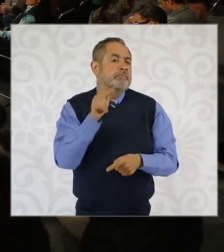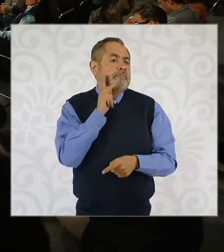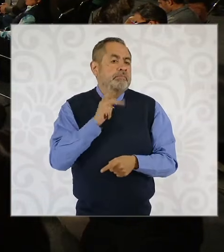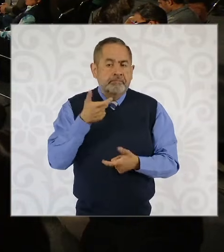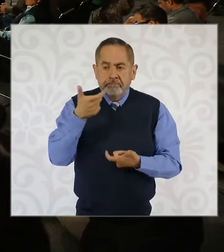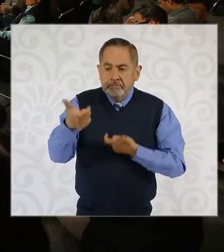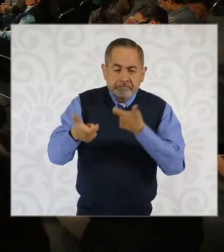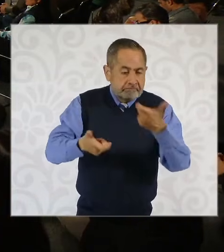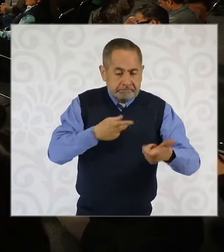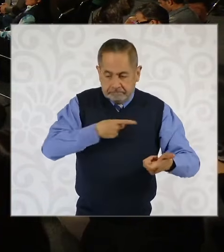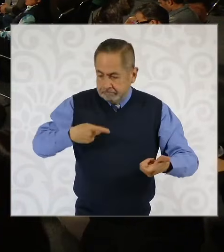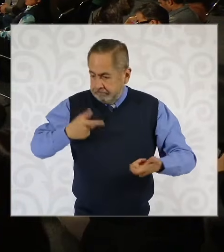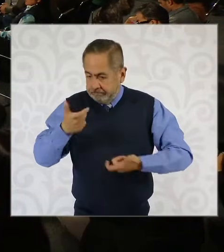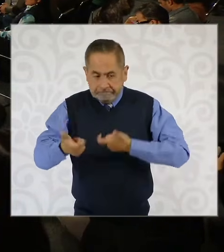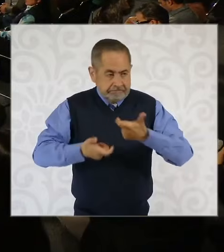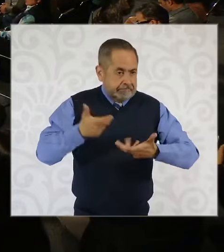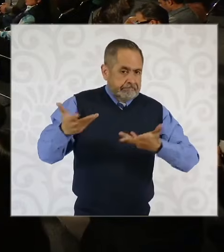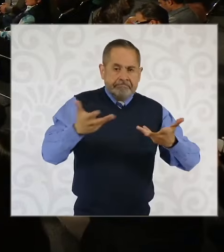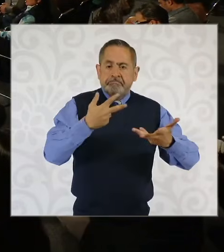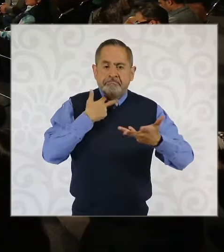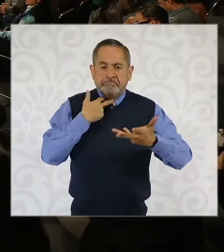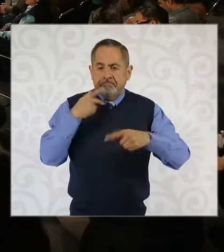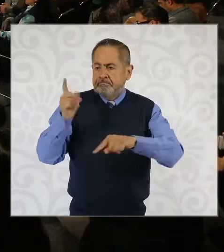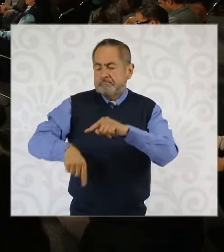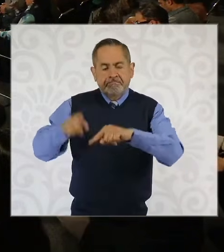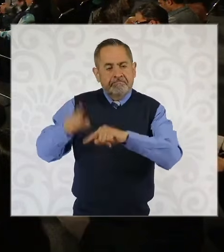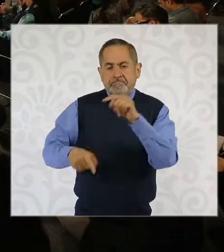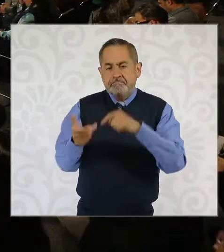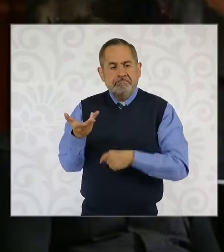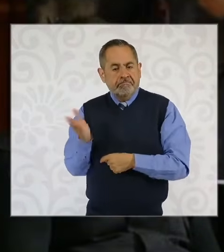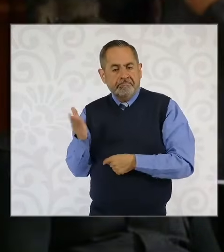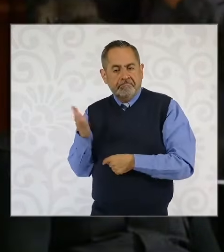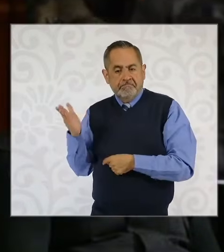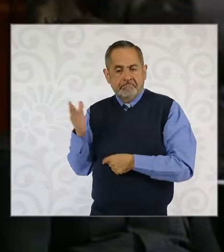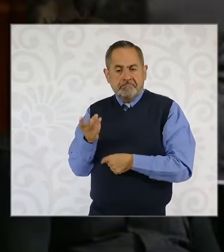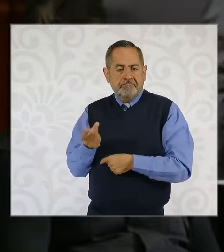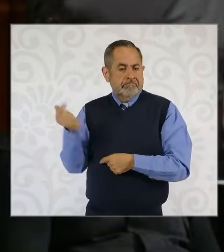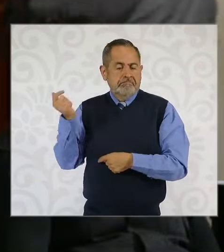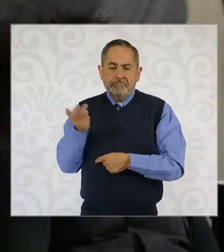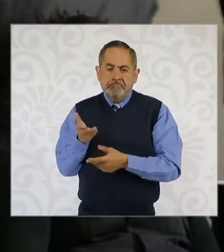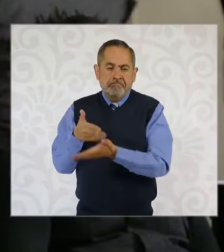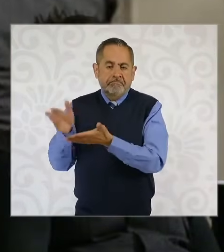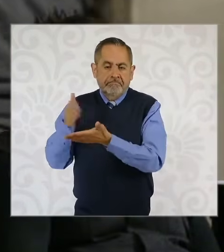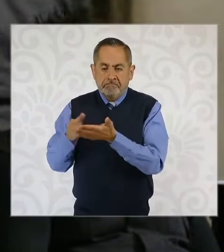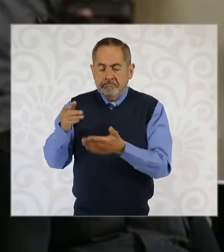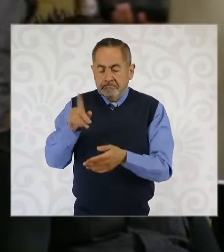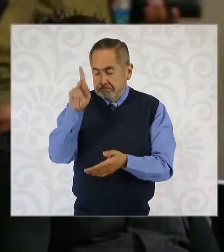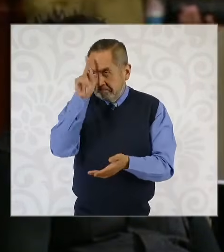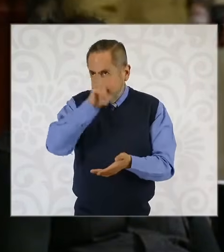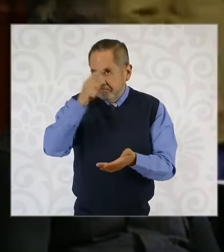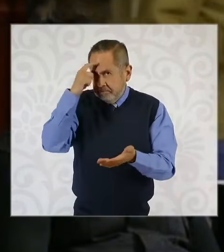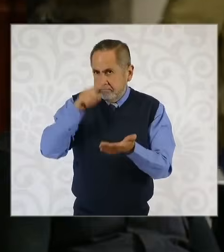ha habido recorte en algunas zonas creo que los más afectados Campeche y Tabasco pero quisiera